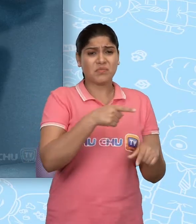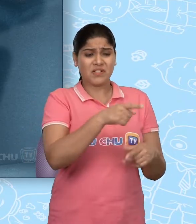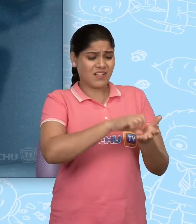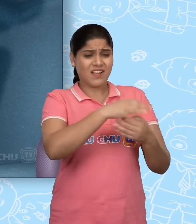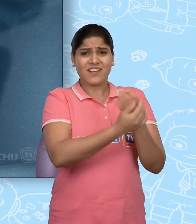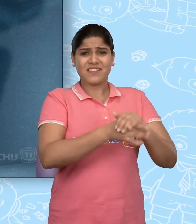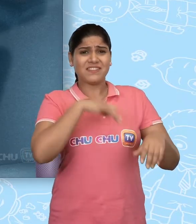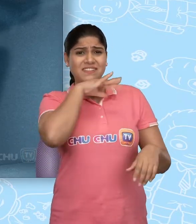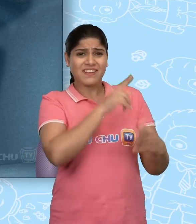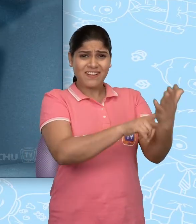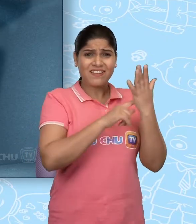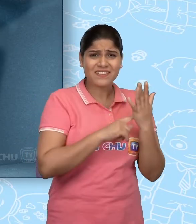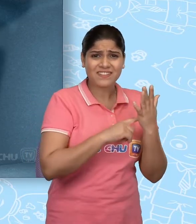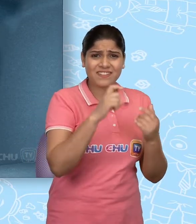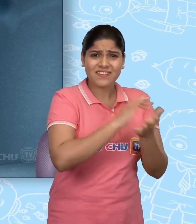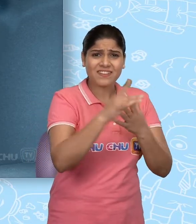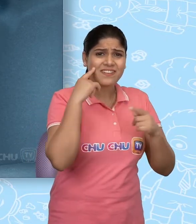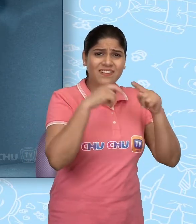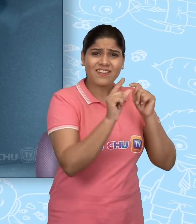पर मुझे तुम्हारे हाथ अभी भी गंदे दिख रहे हैं Chiku